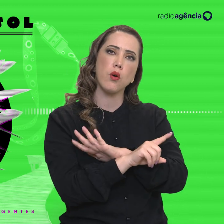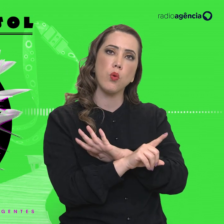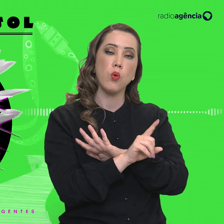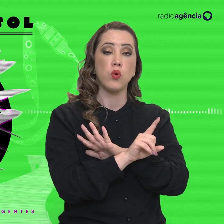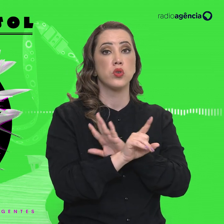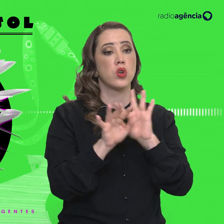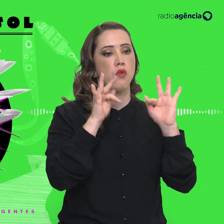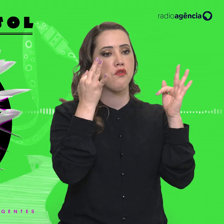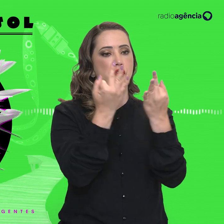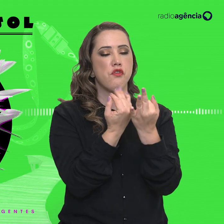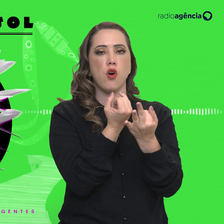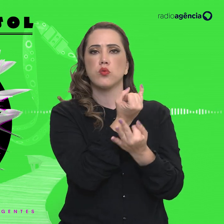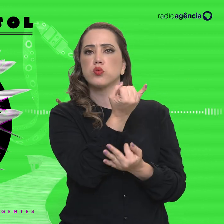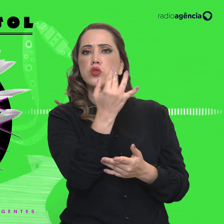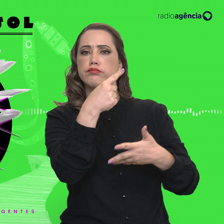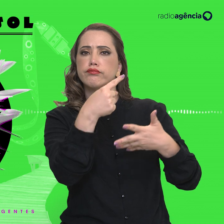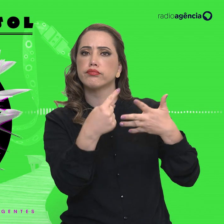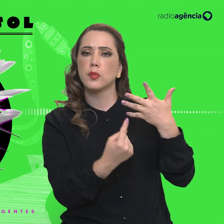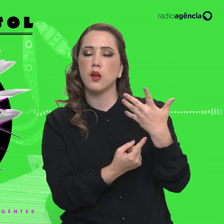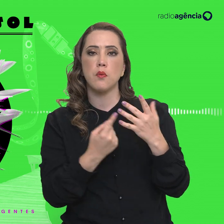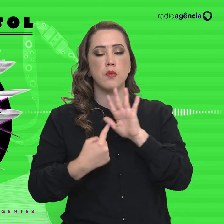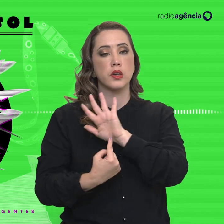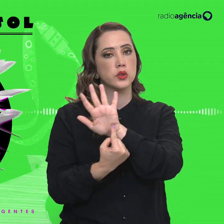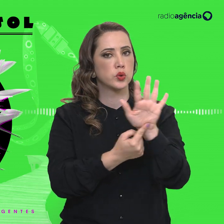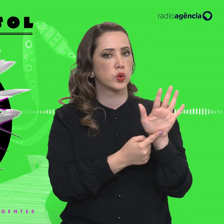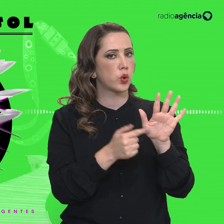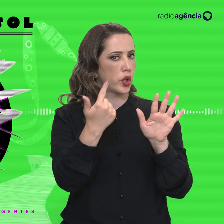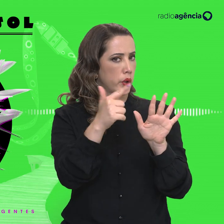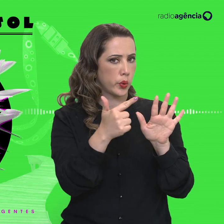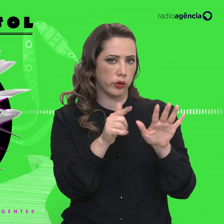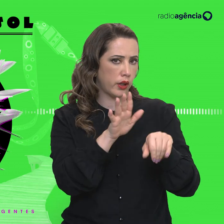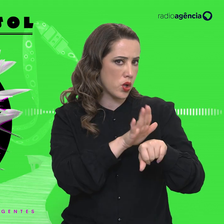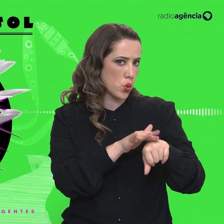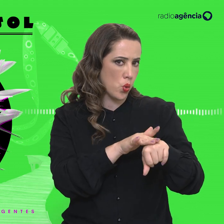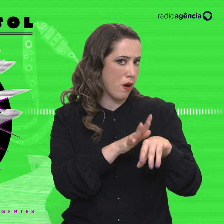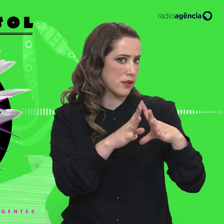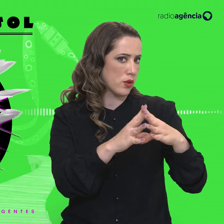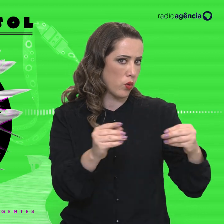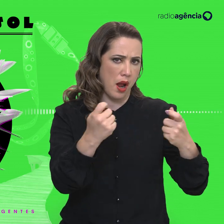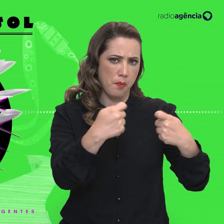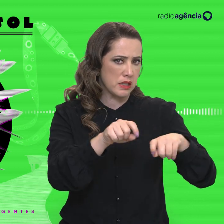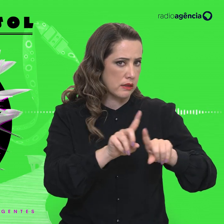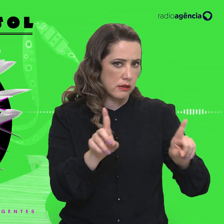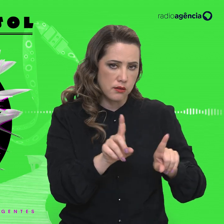Deixou claro que o autismo não é uma doença a ser curada, mas sim um espectro da neurodiversidade,